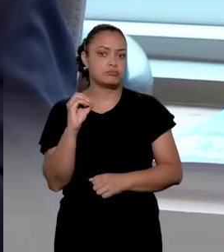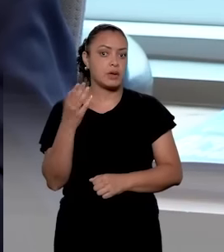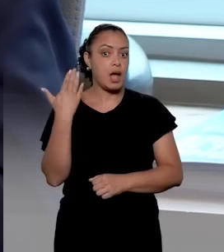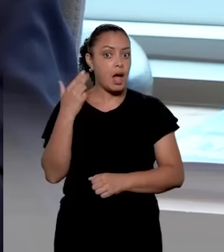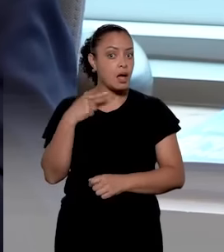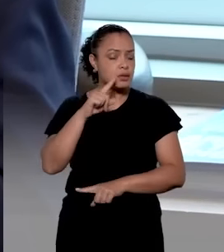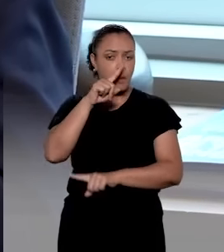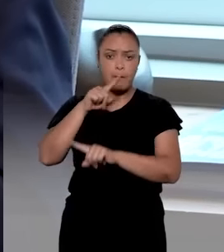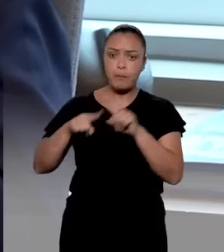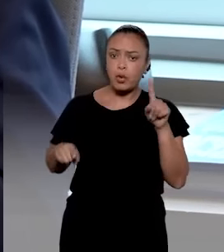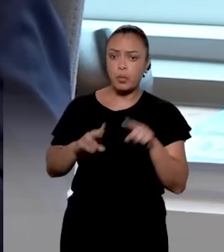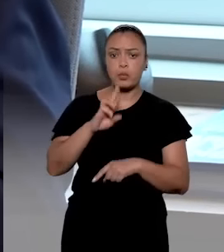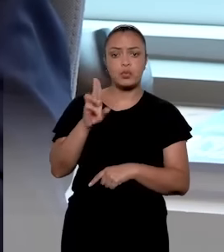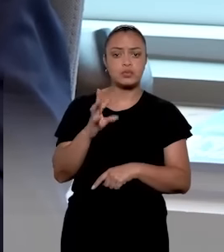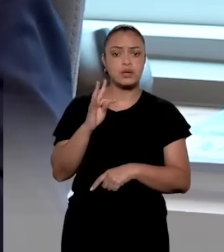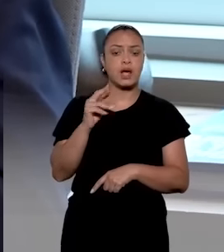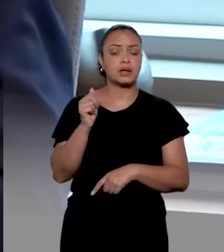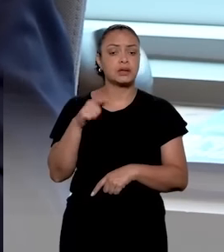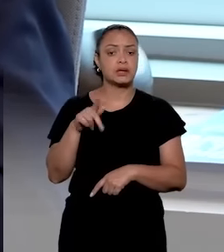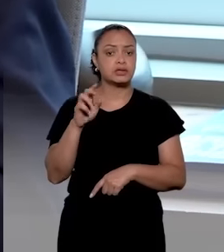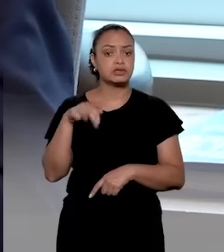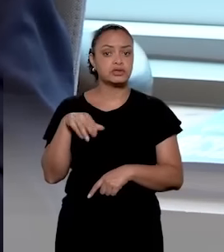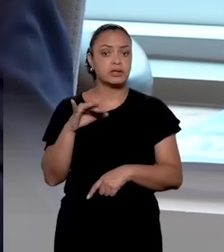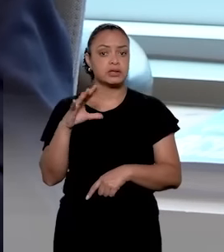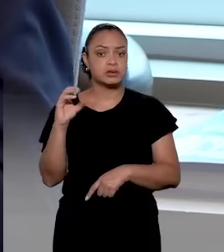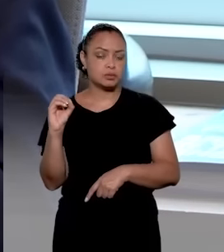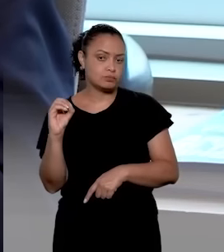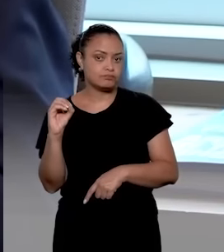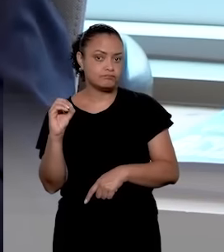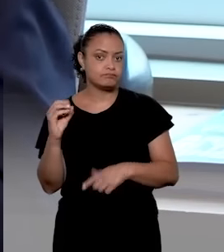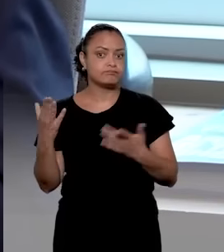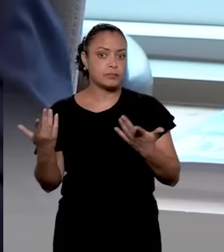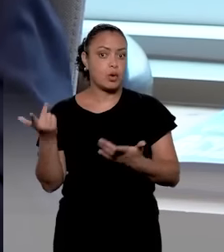proibido plantar transgênico, proibido até 2004 era proibido plantar transgênico,